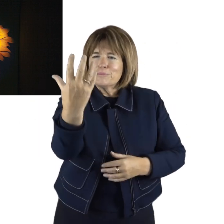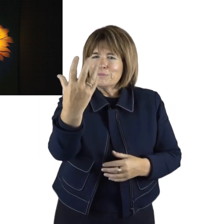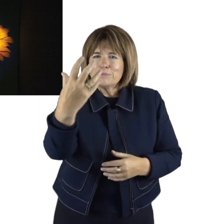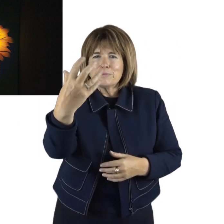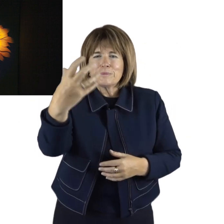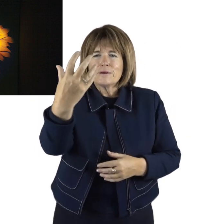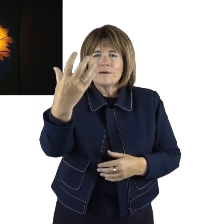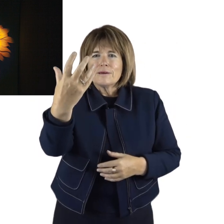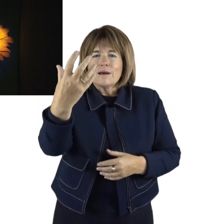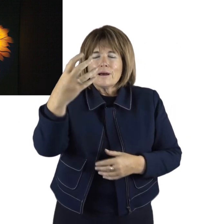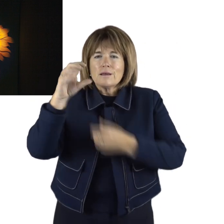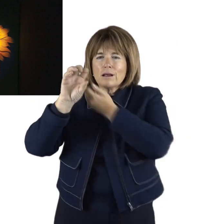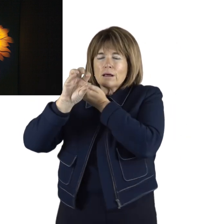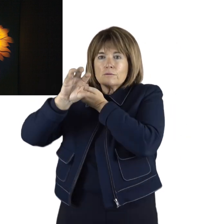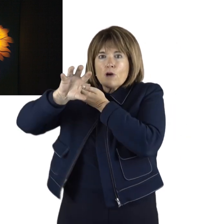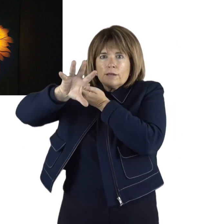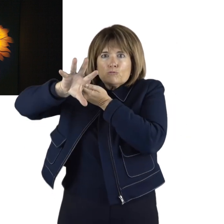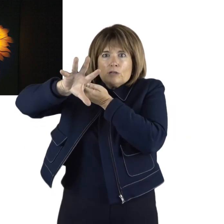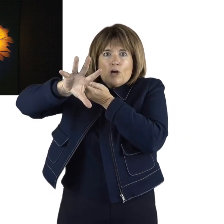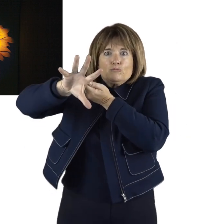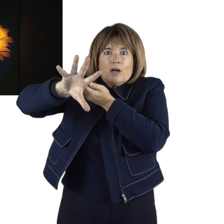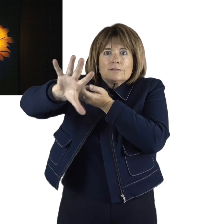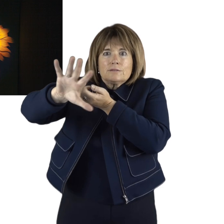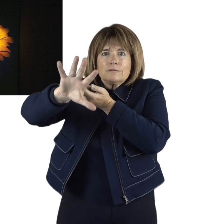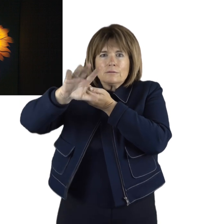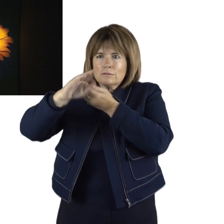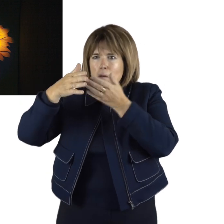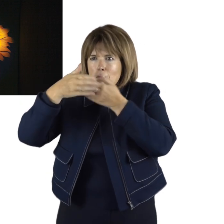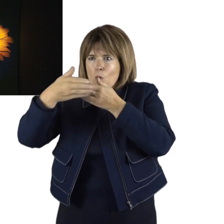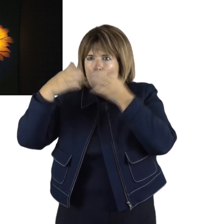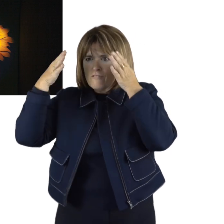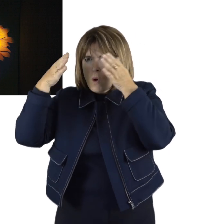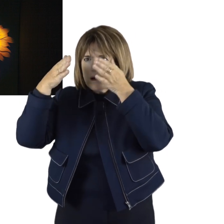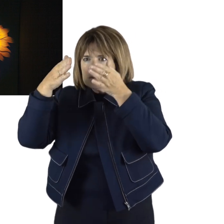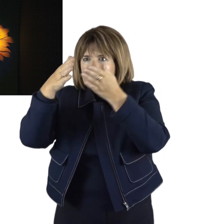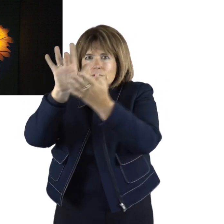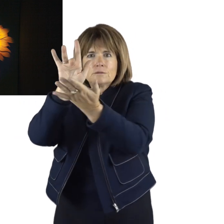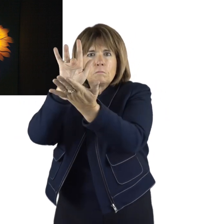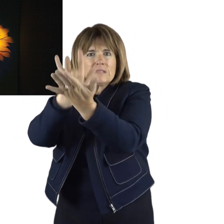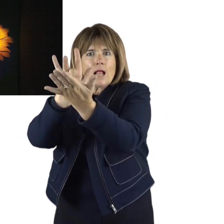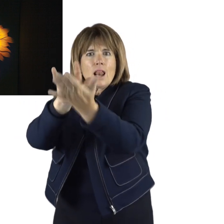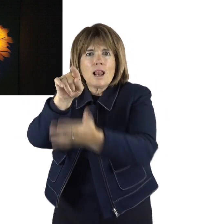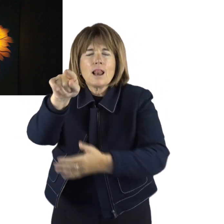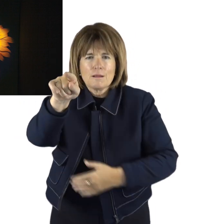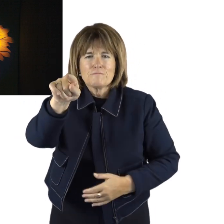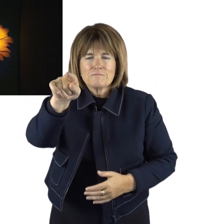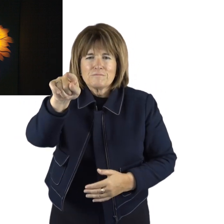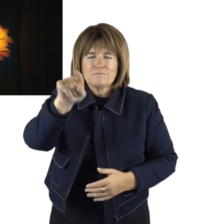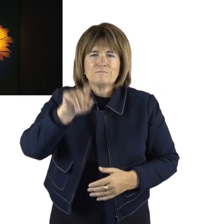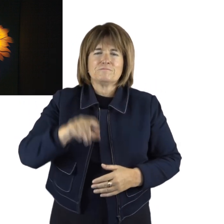Mae ffocws y tortsh yn cael ei addasu'n raddol i ddwysáu'r paladr golau ar ganol y blodyn.